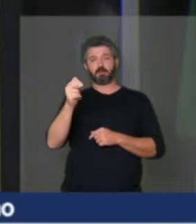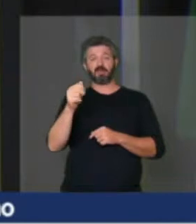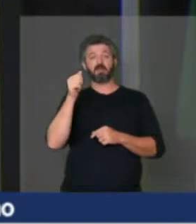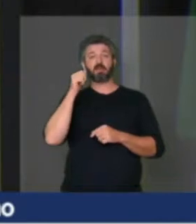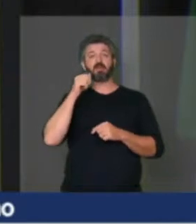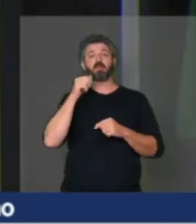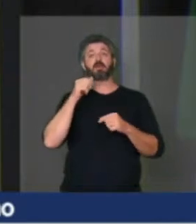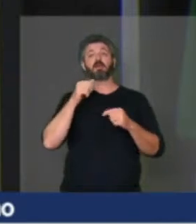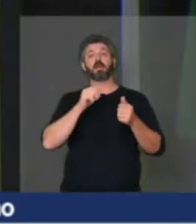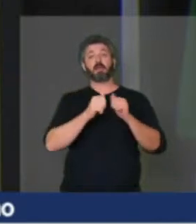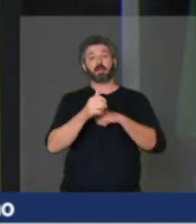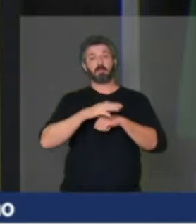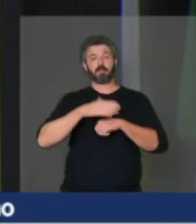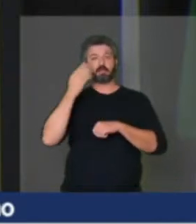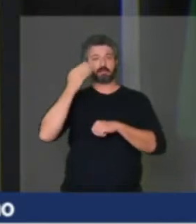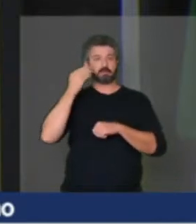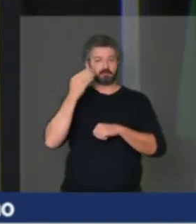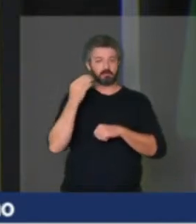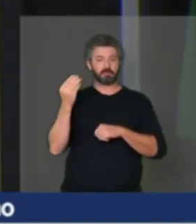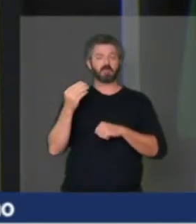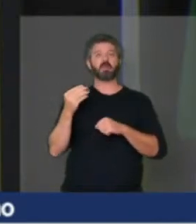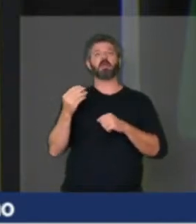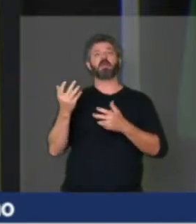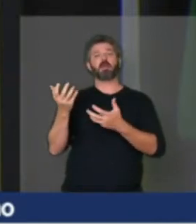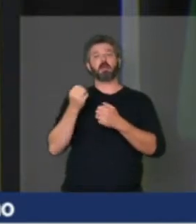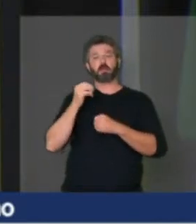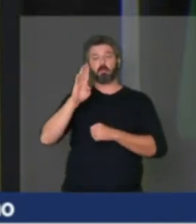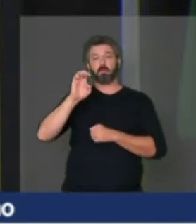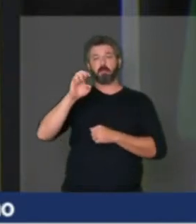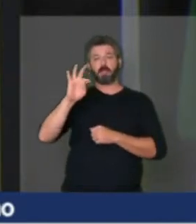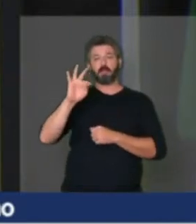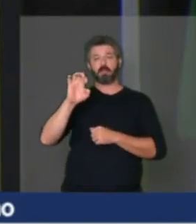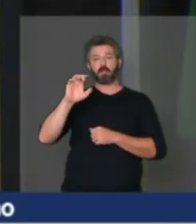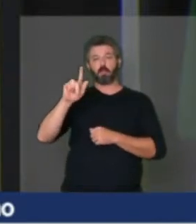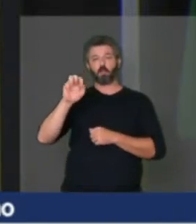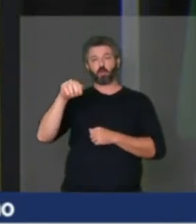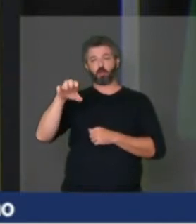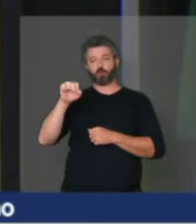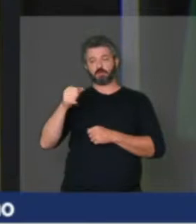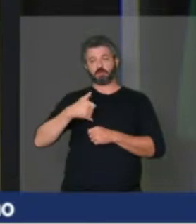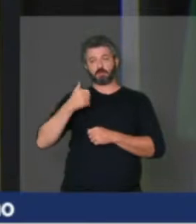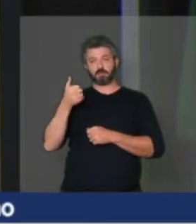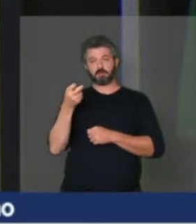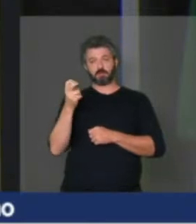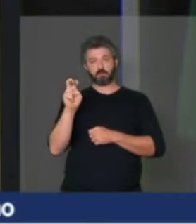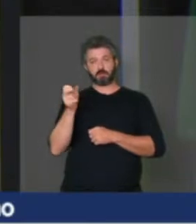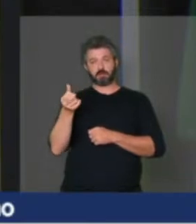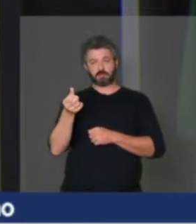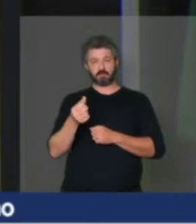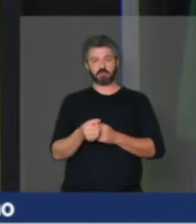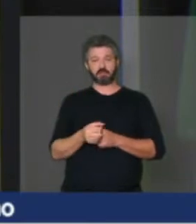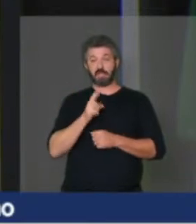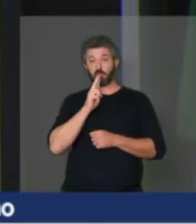MAIS EXPERIENTE CONTO PLADA PELO PROGRAMA BETH GOMES DE 56 ANOS, RESULTADOS INÉDITOS OBTIDOS, PRIMEIRA MULHER BRASILEIRA A GANHAR MEDALHA DE OURO EM JUDÔEM UMA EDIÇÃO